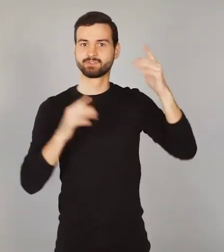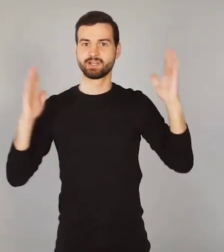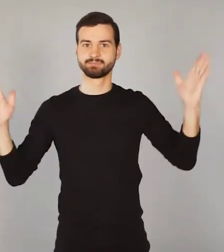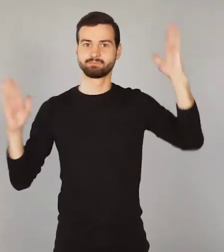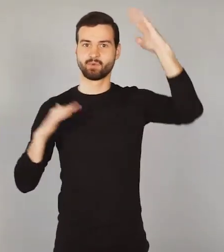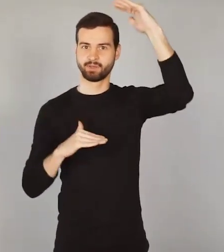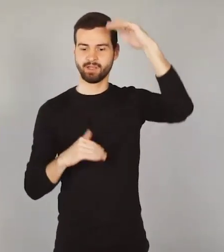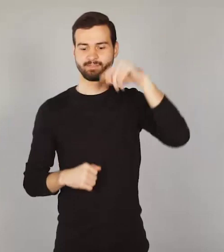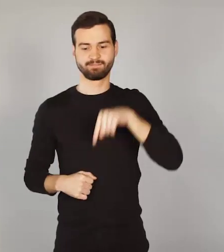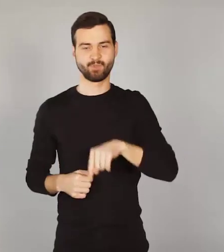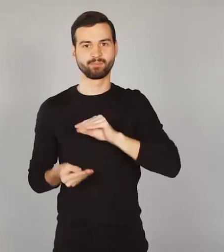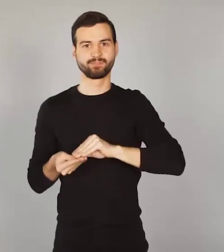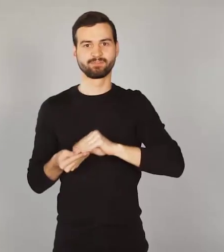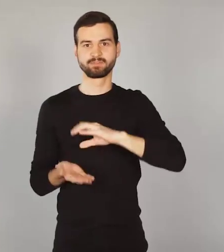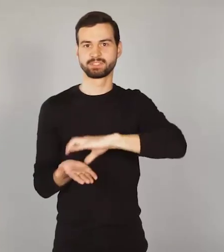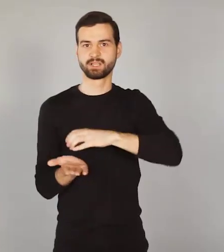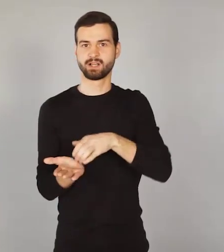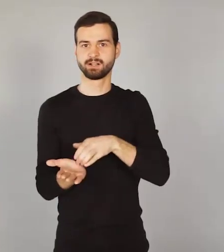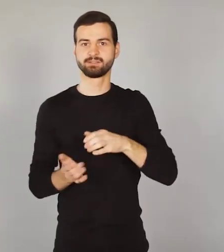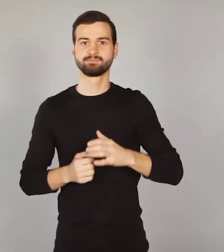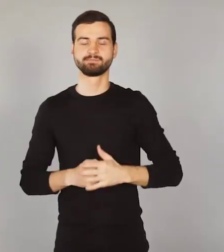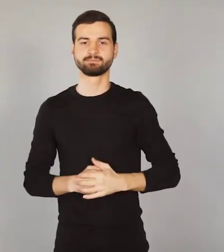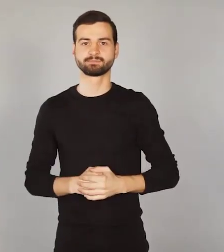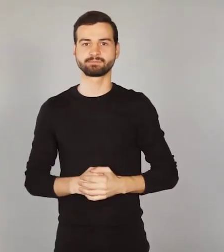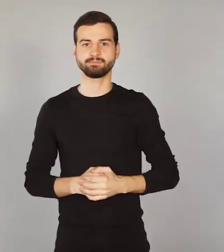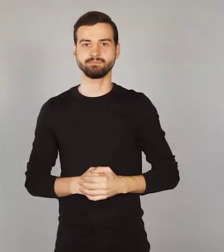картине в этом же зале.